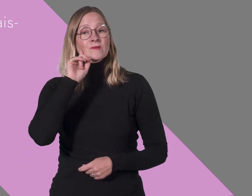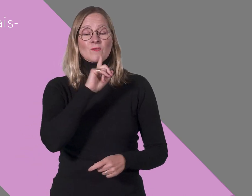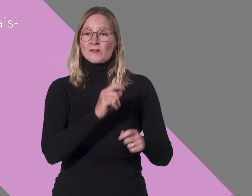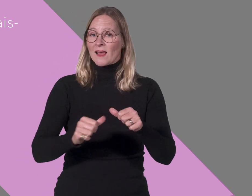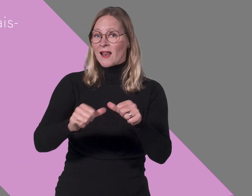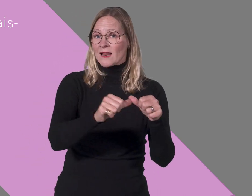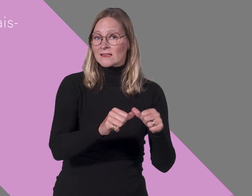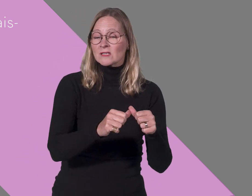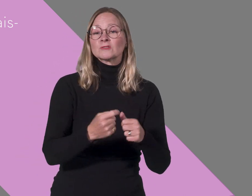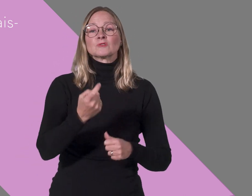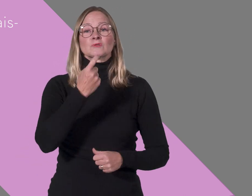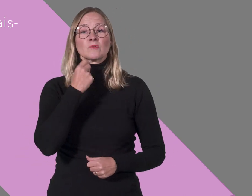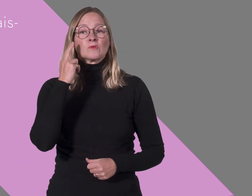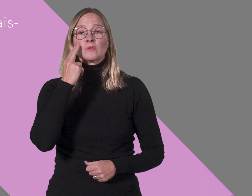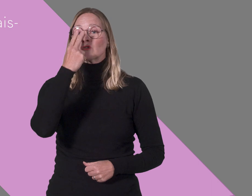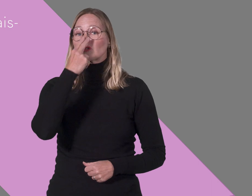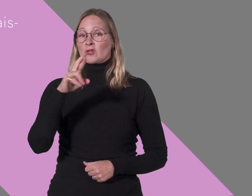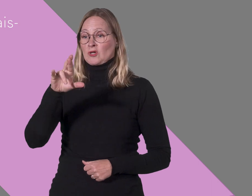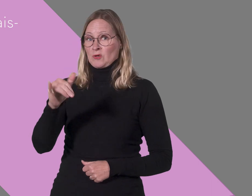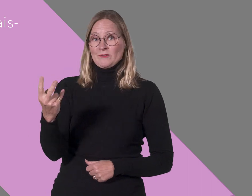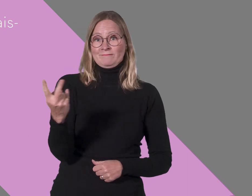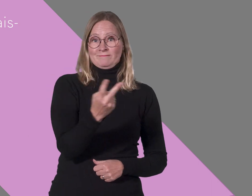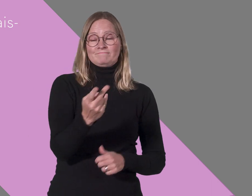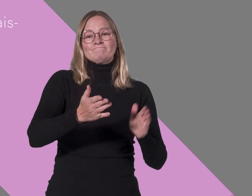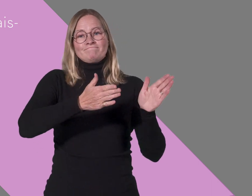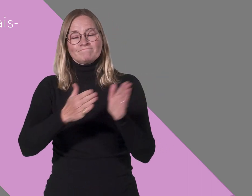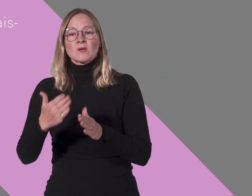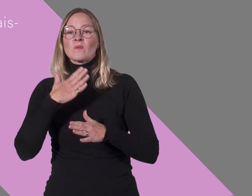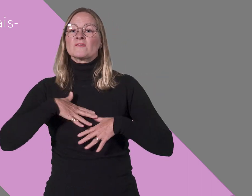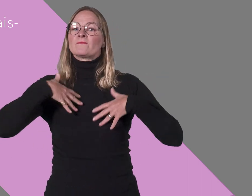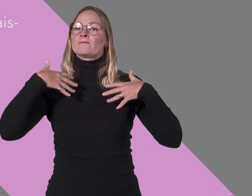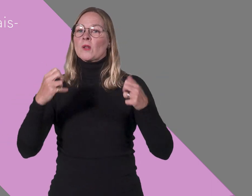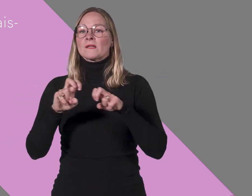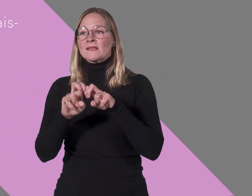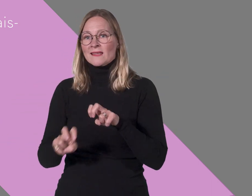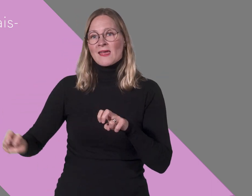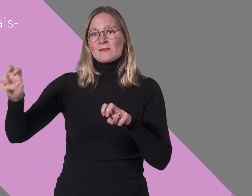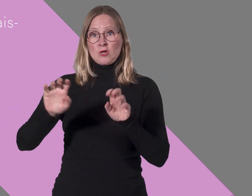Kuurojen Liiton ja Suomen Kuurosokeat ry:n järjestämä hyvinvointialuekiertue -